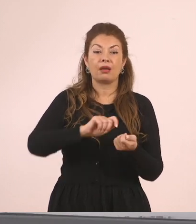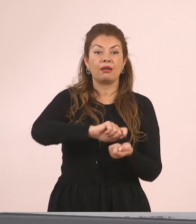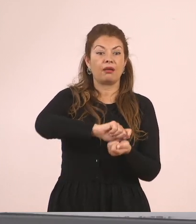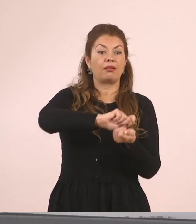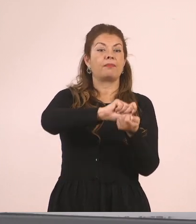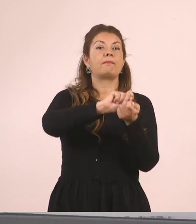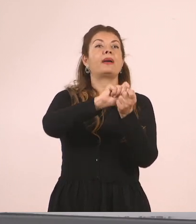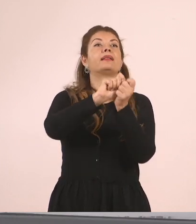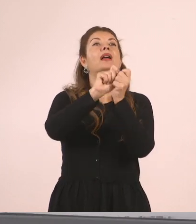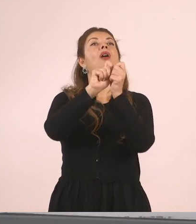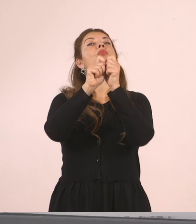Μεταμορφώνω.